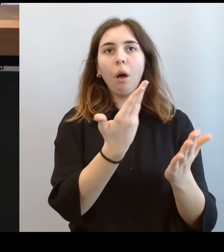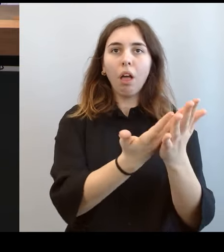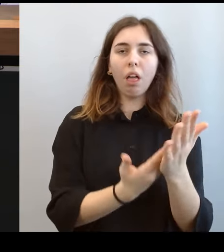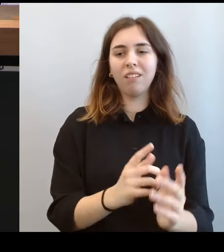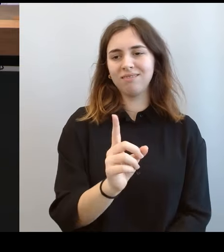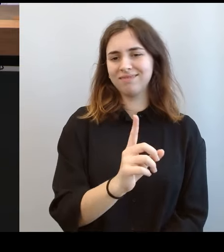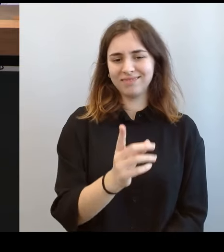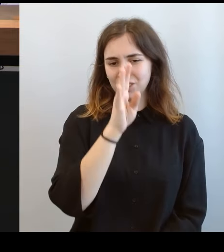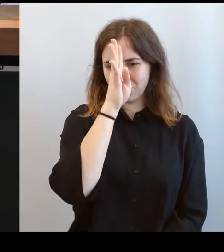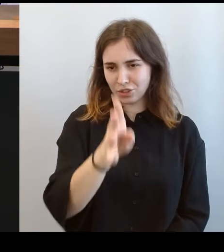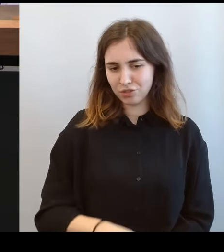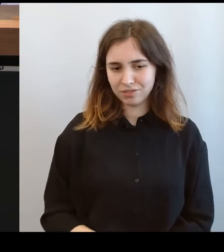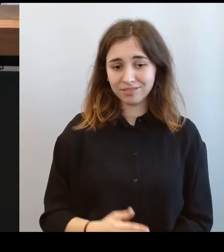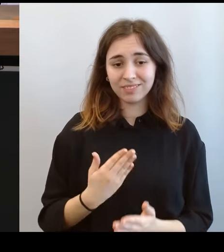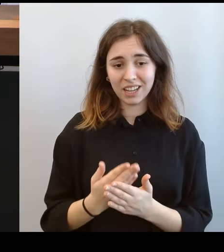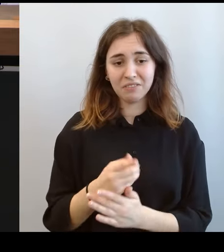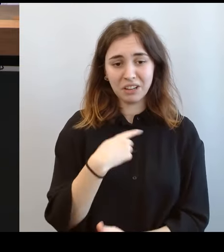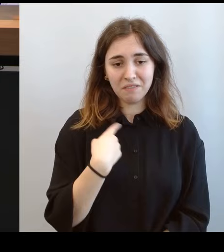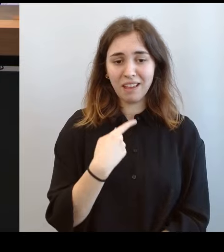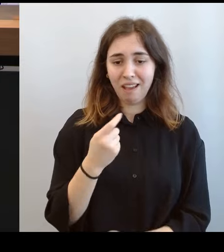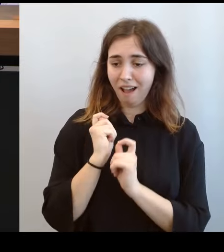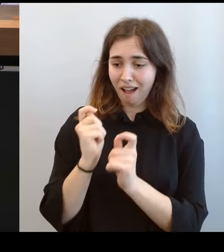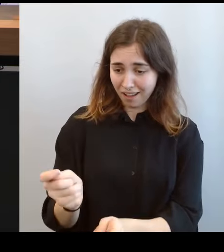selbstverständlich ablehnen. Vielen Dank. (Beifall)